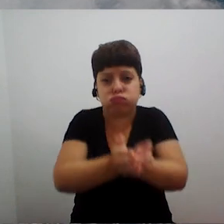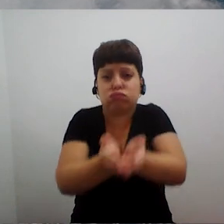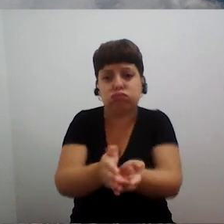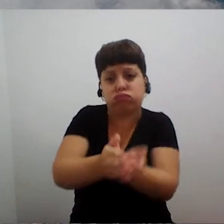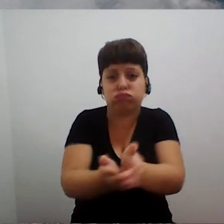ela tem o poder